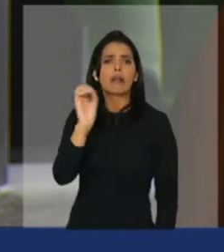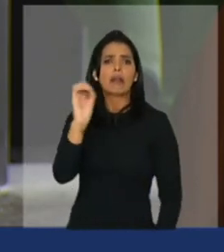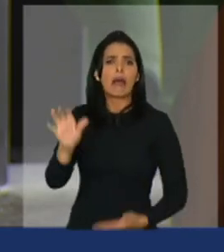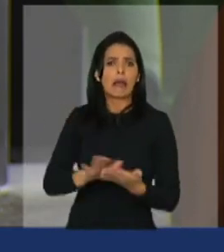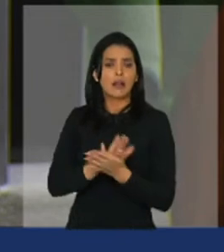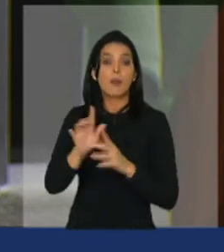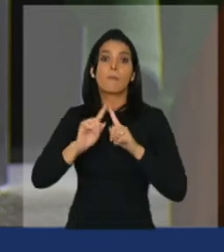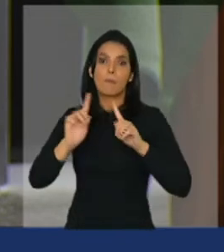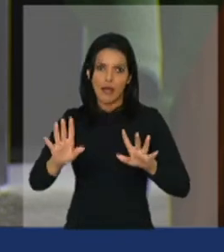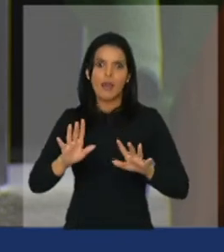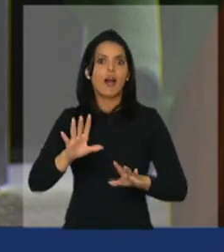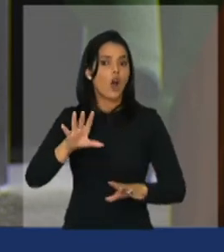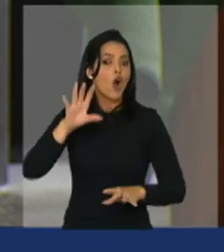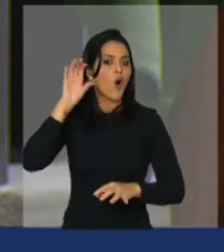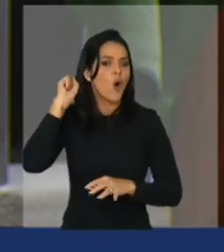ESTEJAMOS NO MOMENTO TÃO GRAVE, E O PRESIDENTE DA